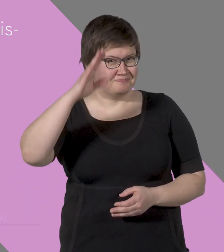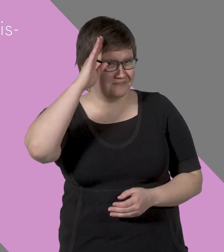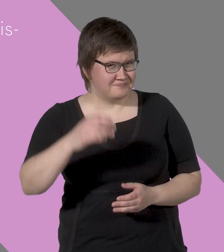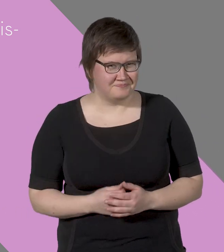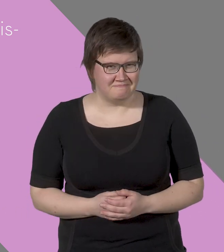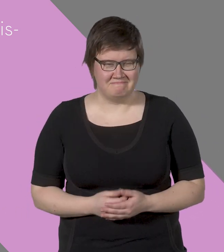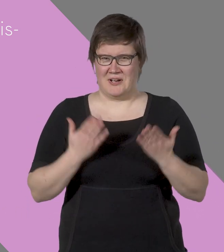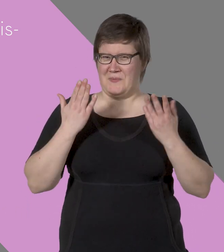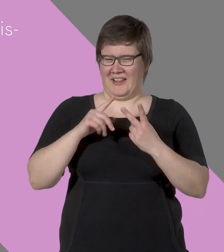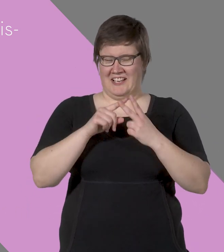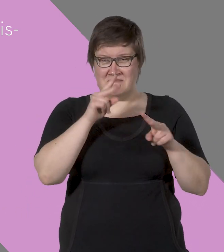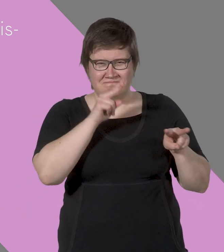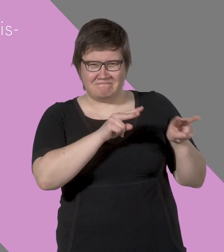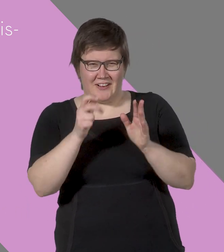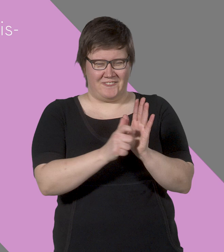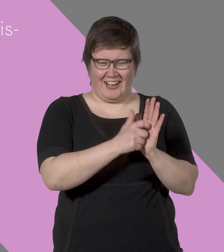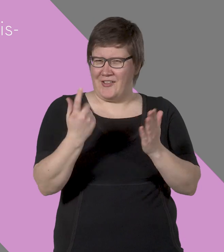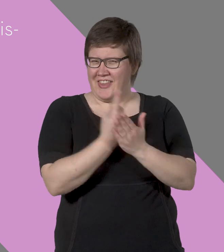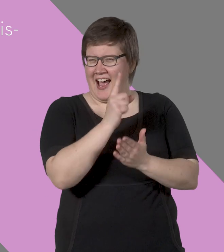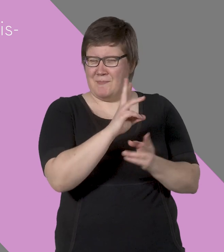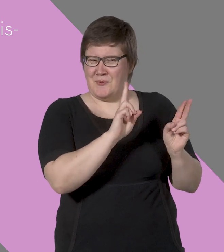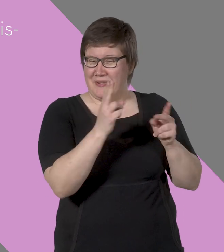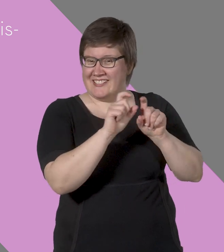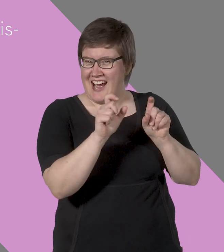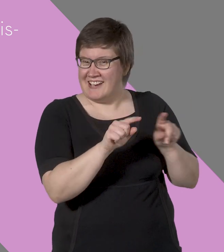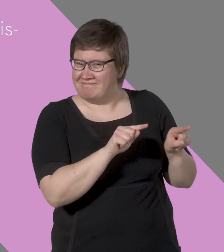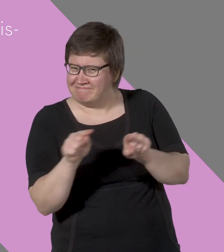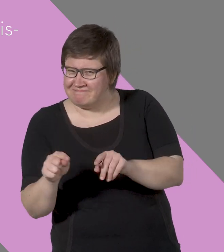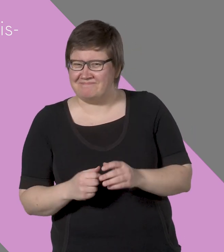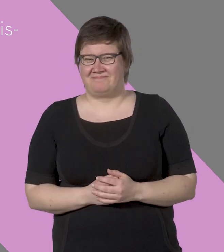Hei! On taas aika käydä läpi viikon tärkeimpiä uutisaiheita.